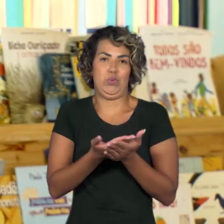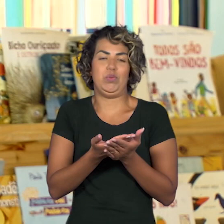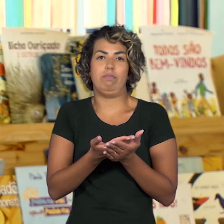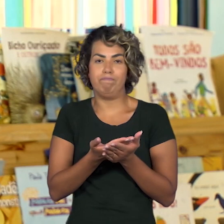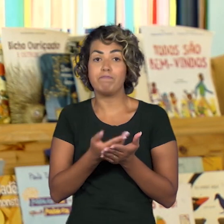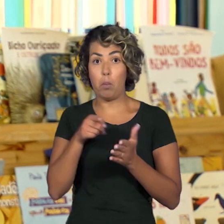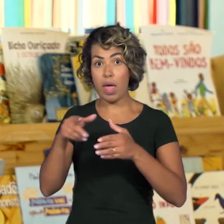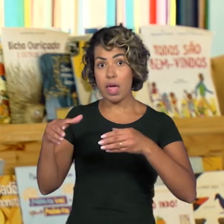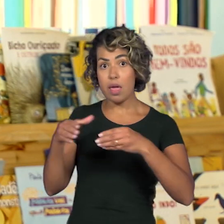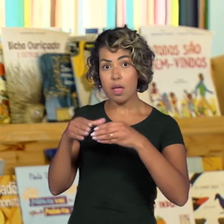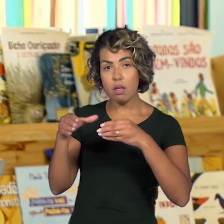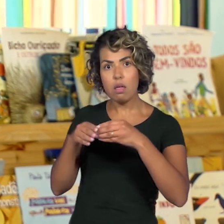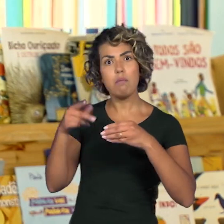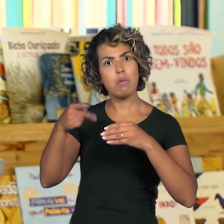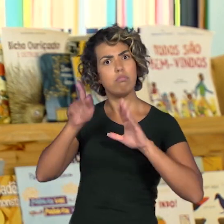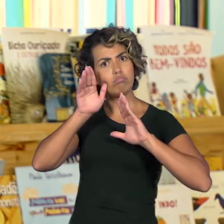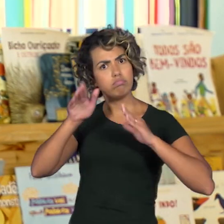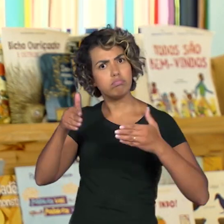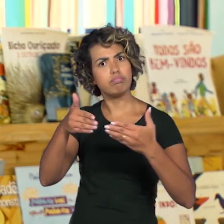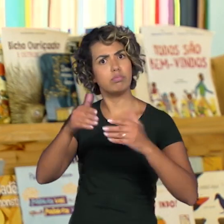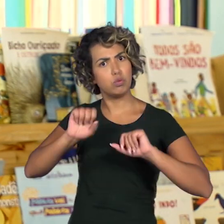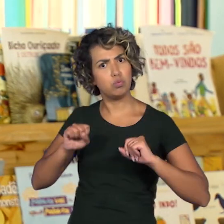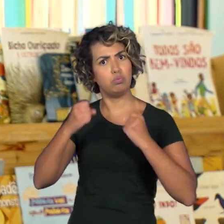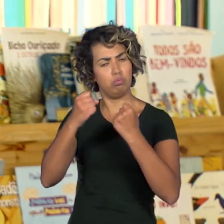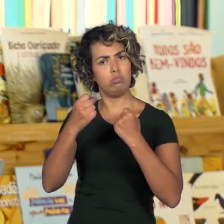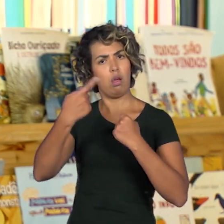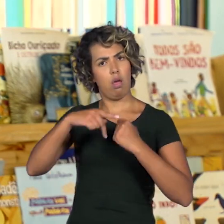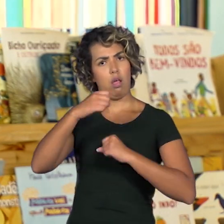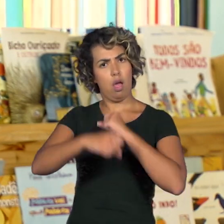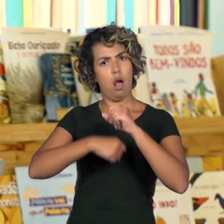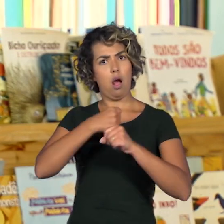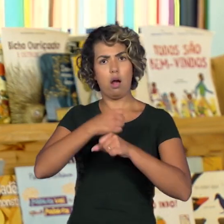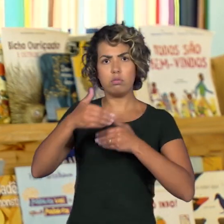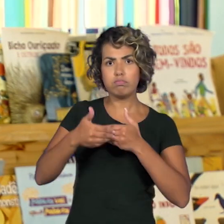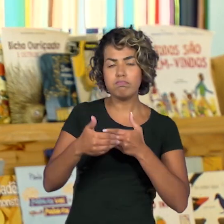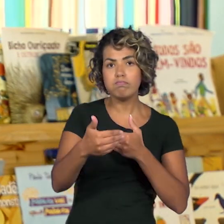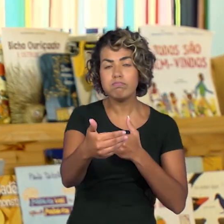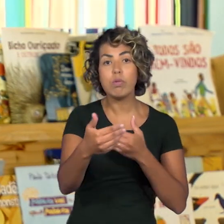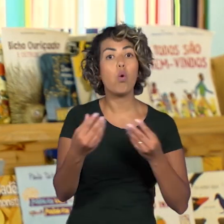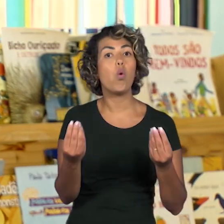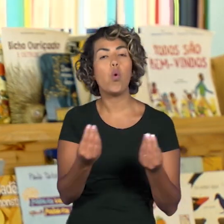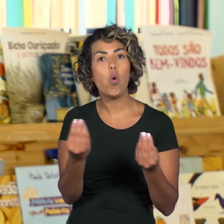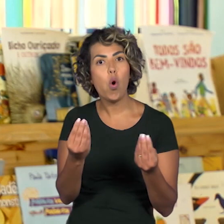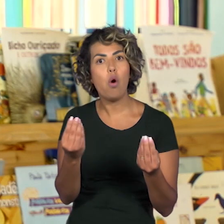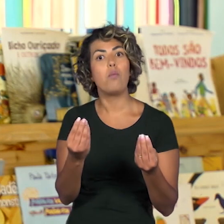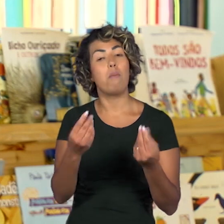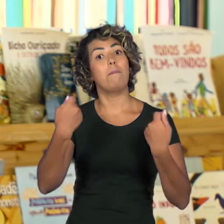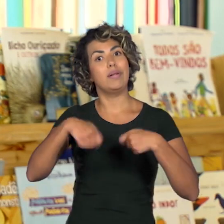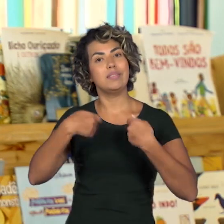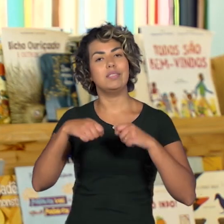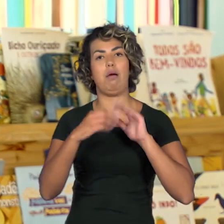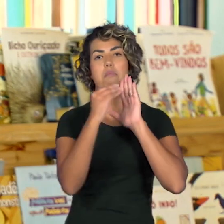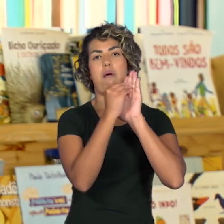A DEDICAÇÃO DAS EQUIPES PARA A ORGANIZAÇÃO DO ANO LETIVO SE MATERIALIZA A PARTIR DOS E NOS REGISTROS,